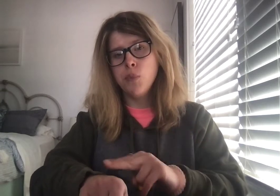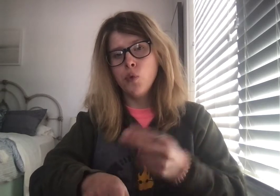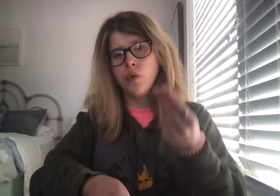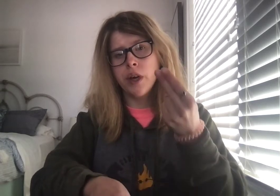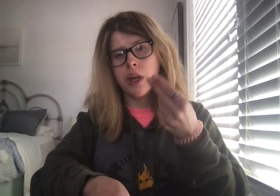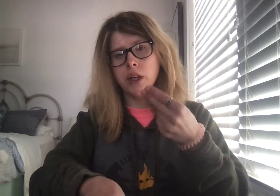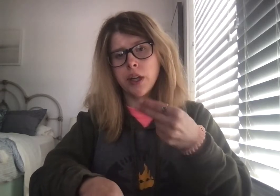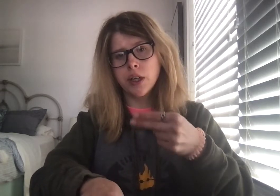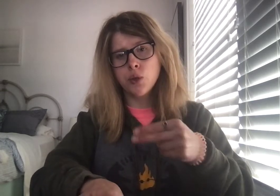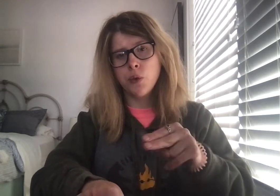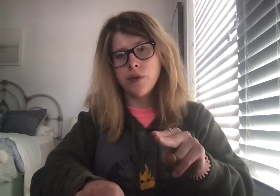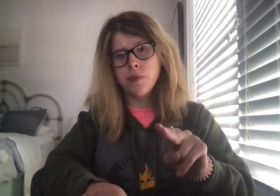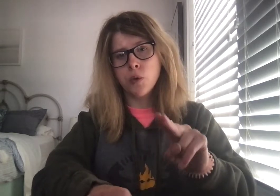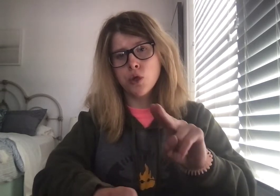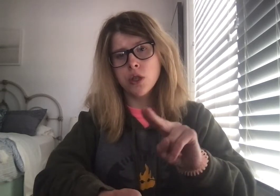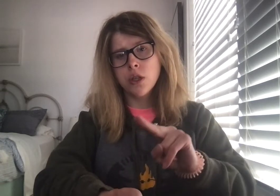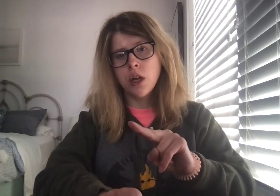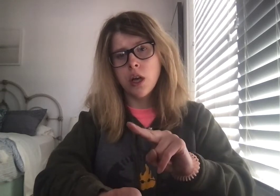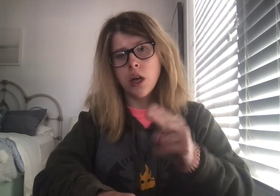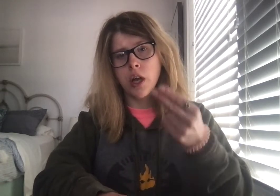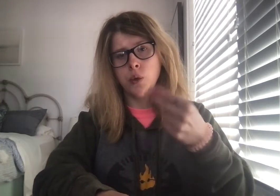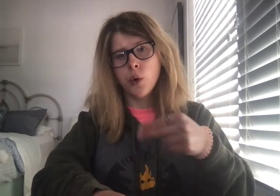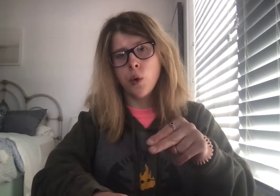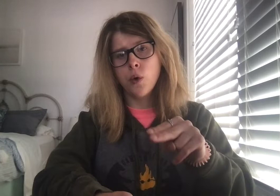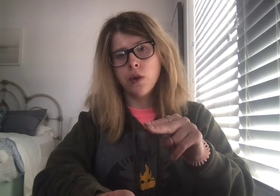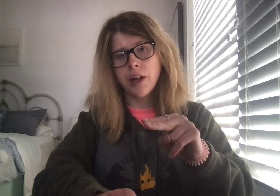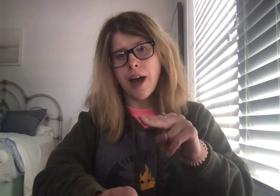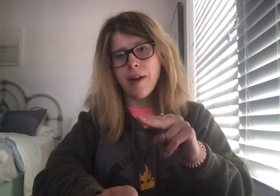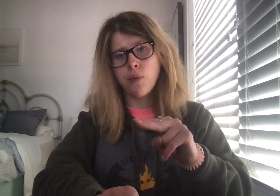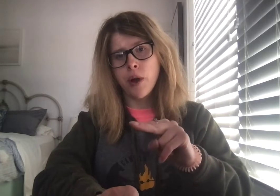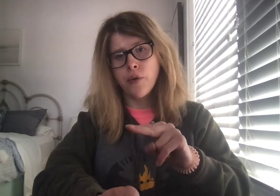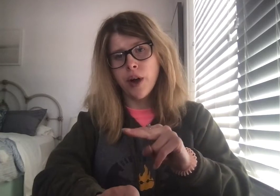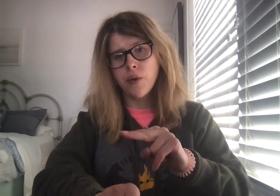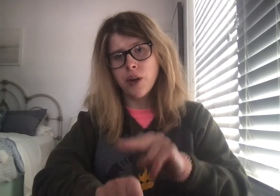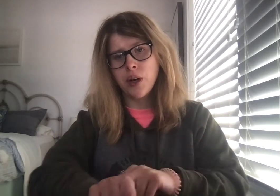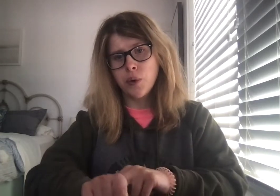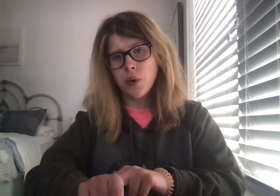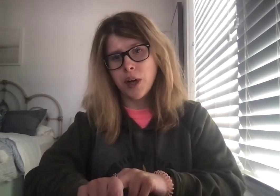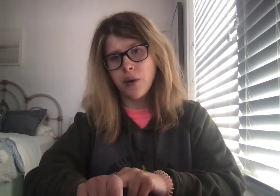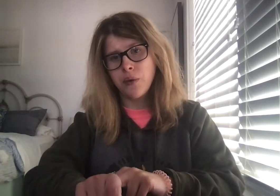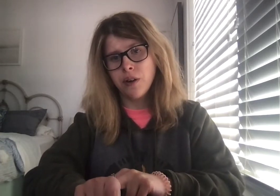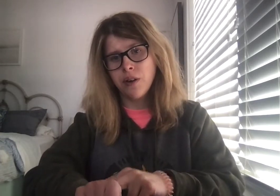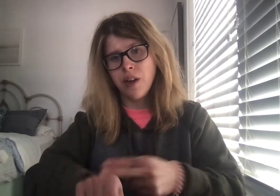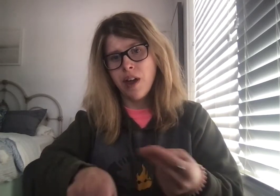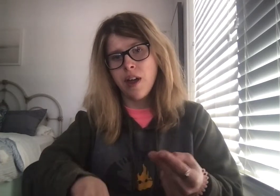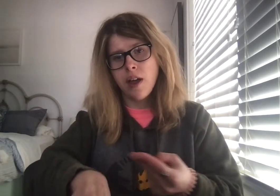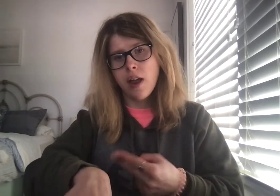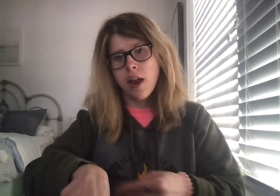With a swift motion of a half circle motion and down